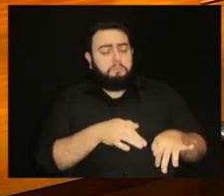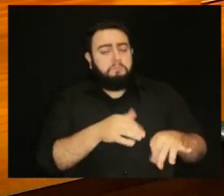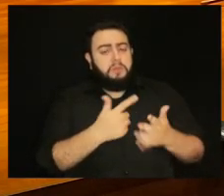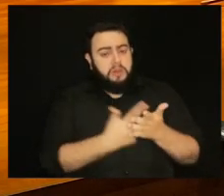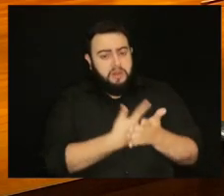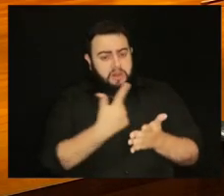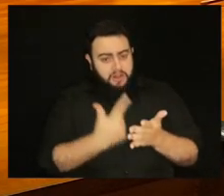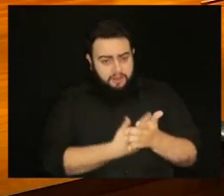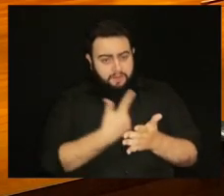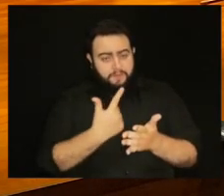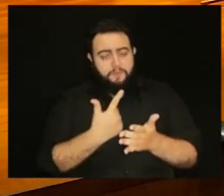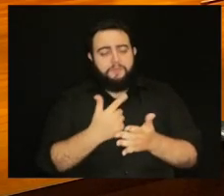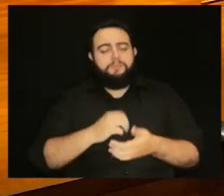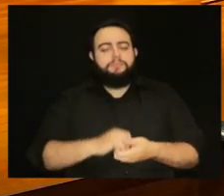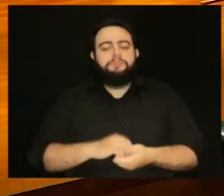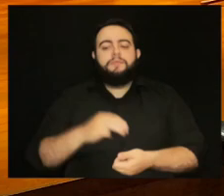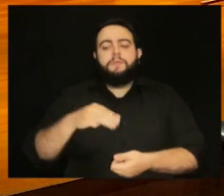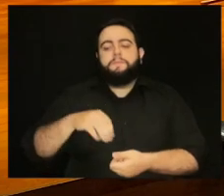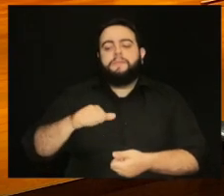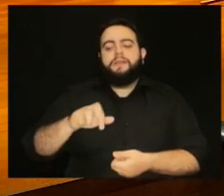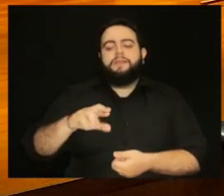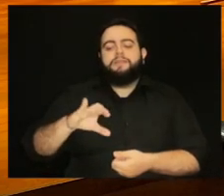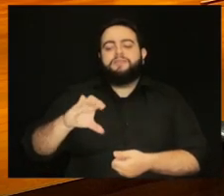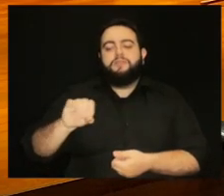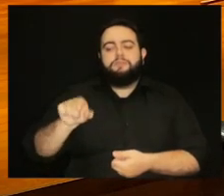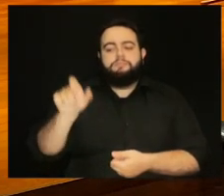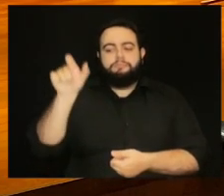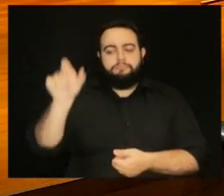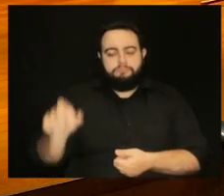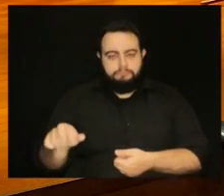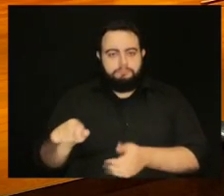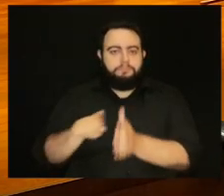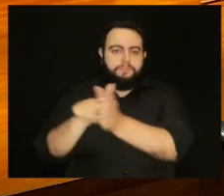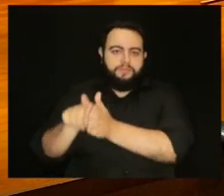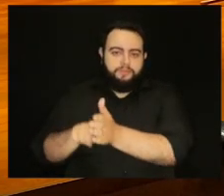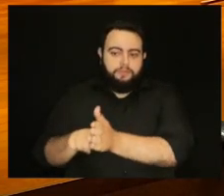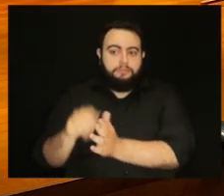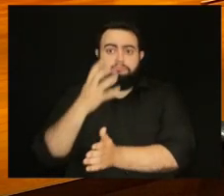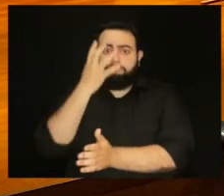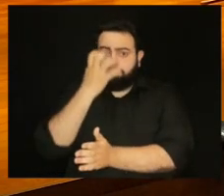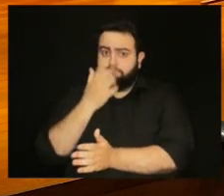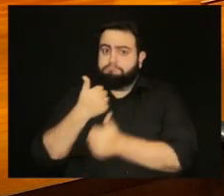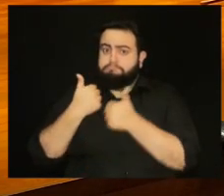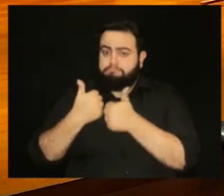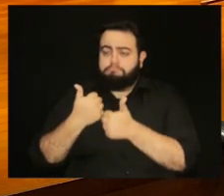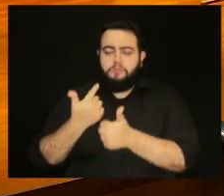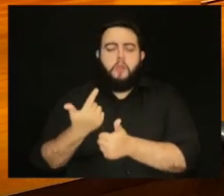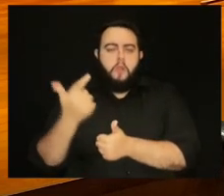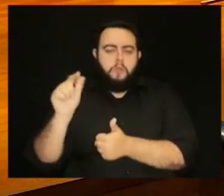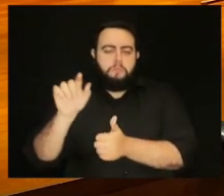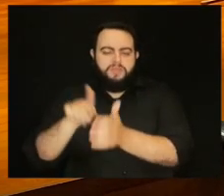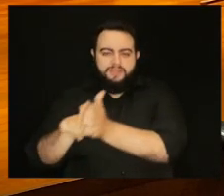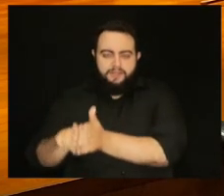Porto Alegre, o Márcio de Souza outro pesquisador muito sério basicamente da história do